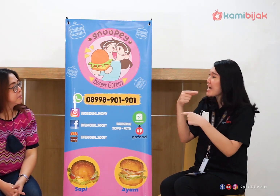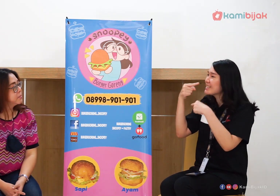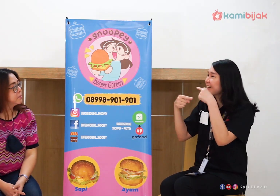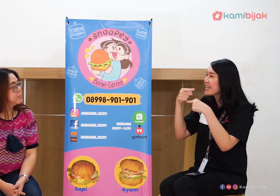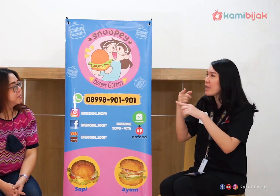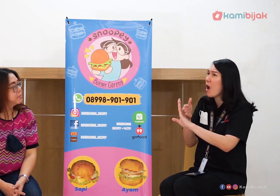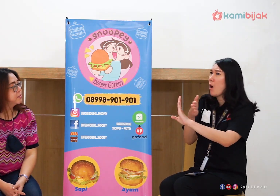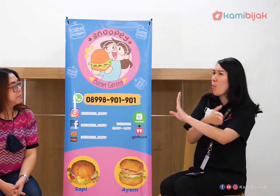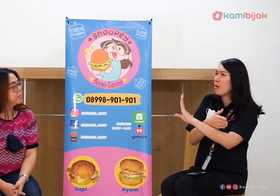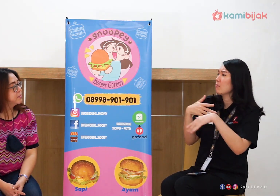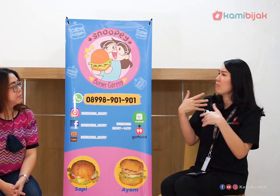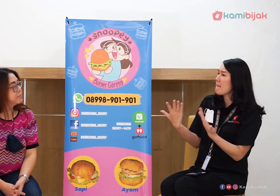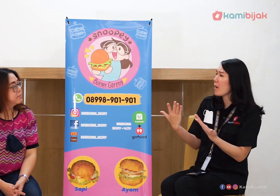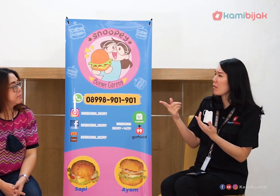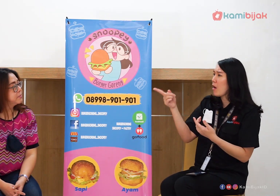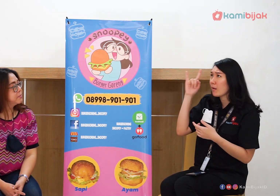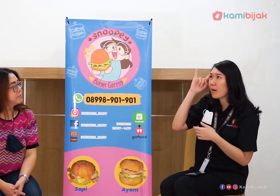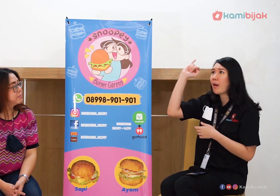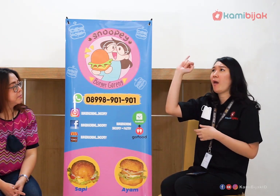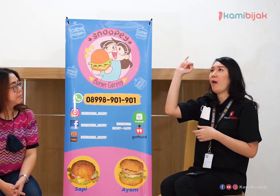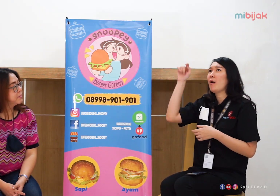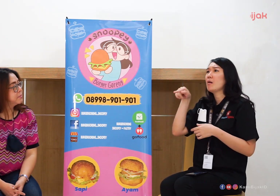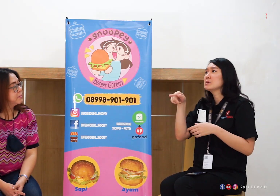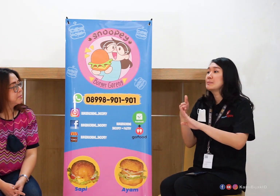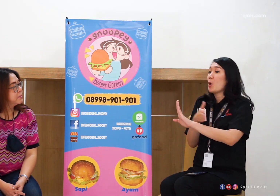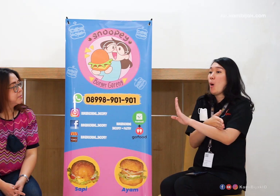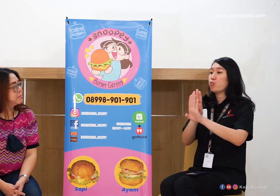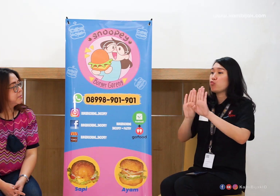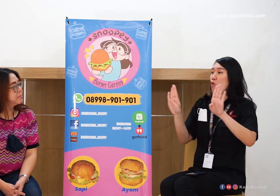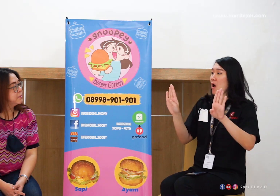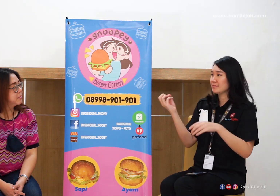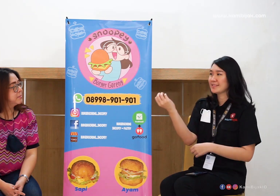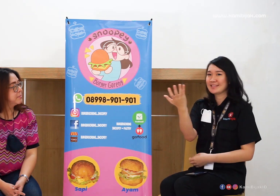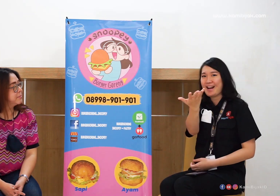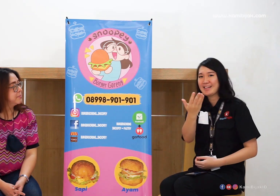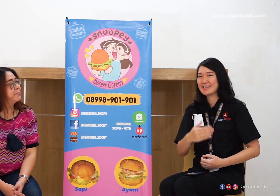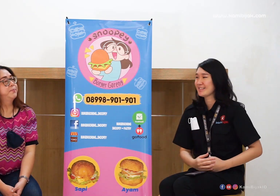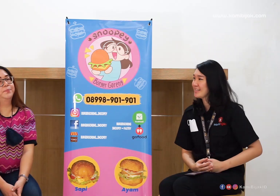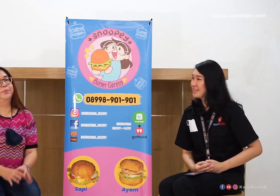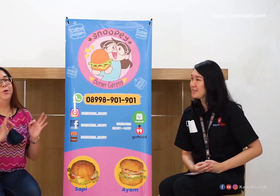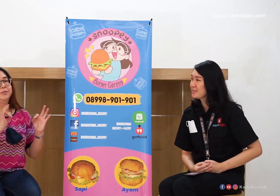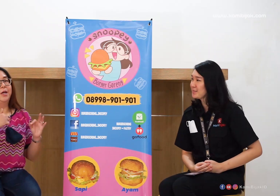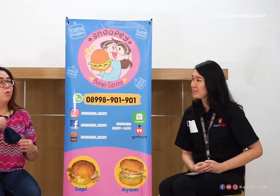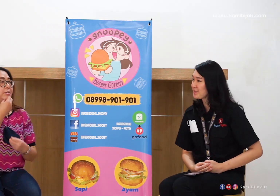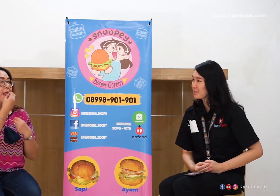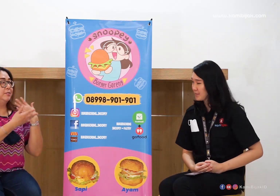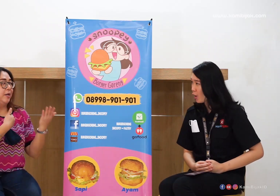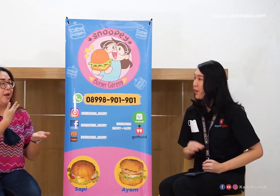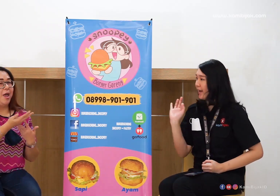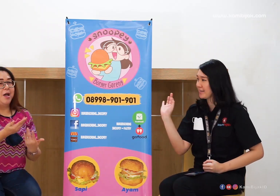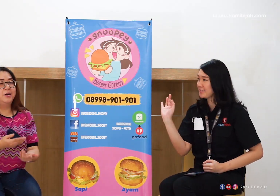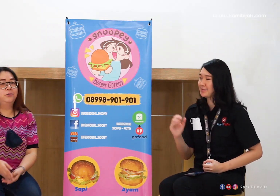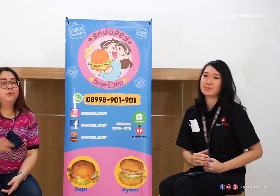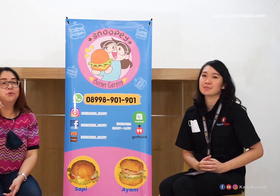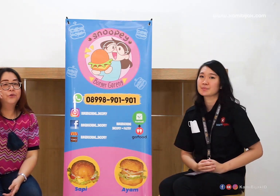Bisa ceritakan awalnya bagaimana hingga muncul ide sebelum buka? Silakan. Oke saya mau menjelaskan ya.